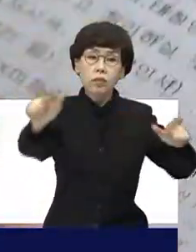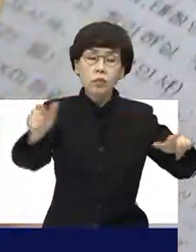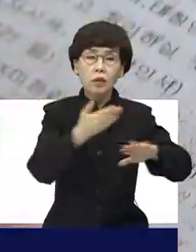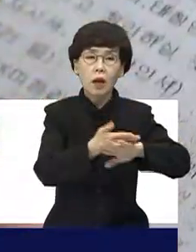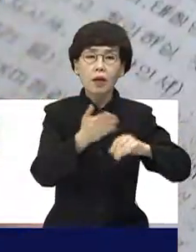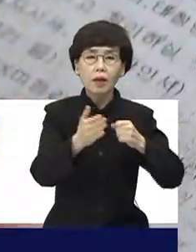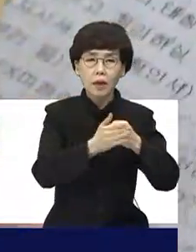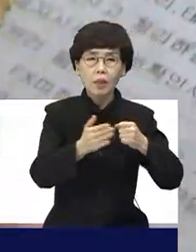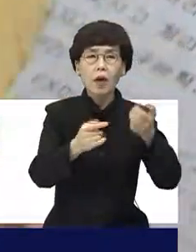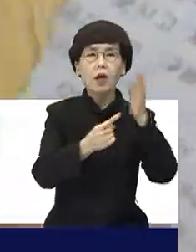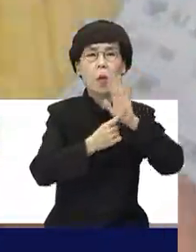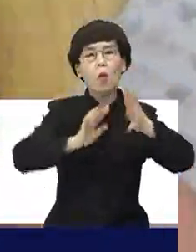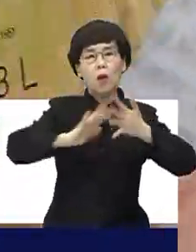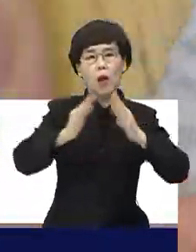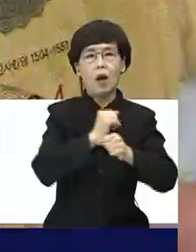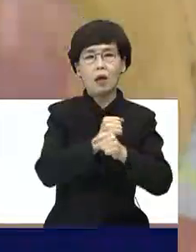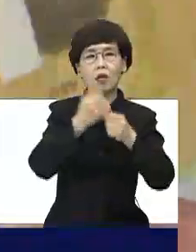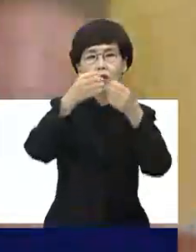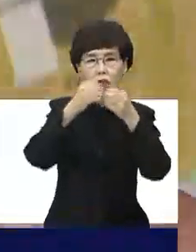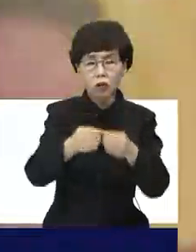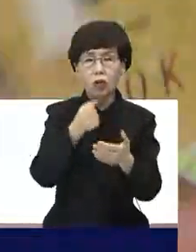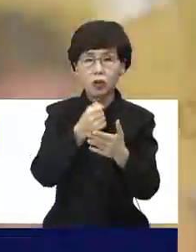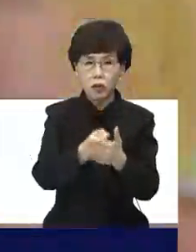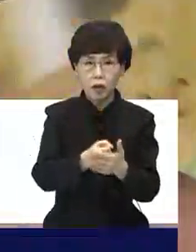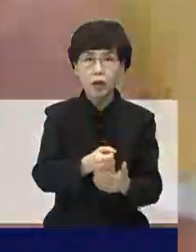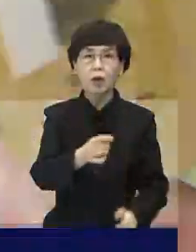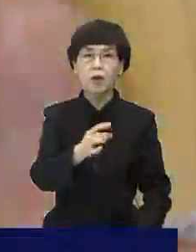공론화를 통해 구체화하겠다는 원론적인 내용만 담았습니다.